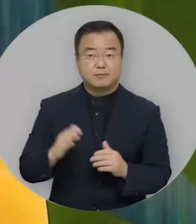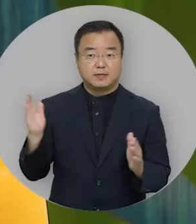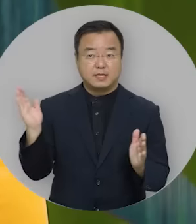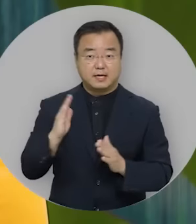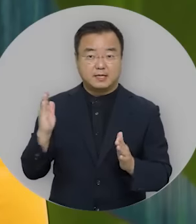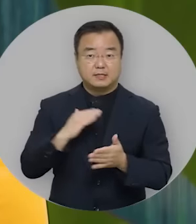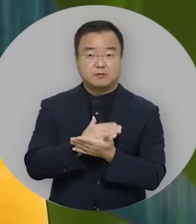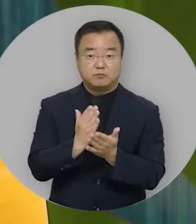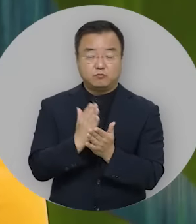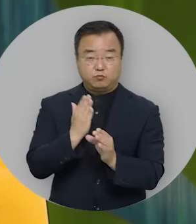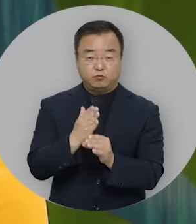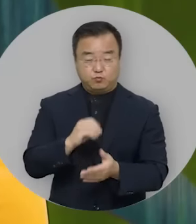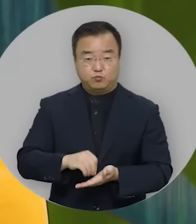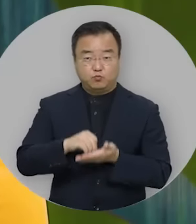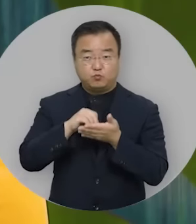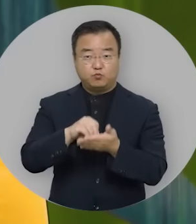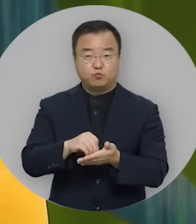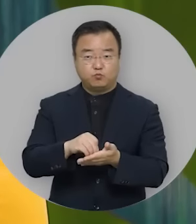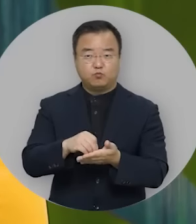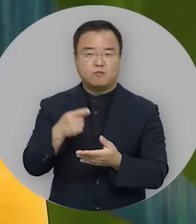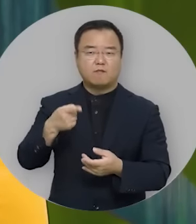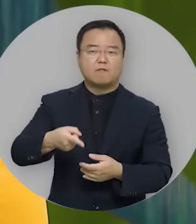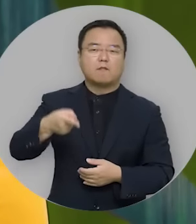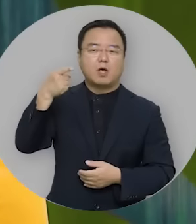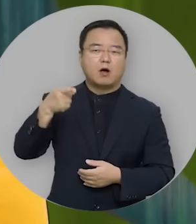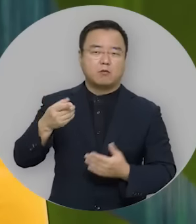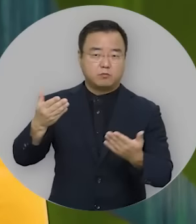학생 부문에 참가해서 당당히 1등을 했고